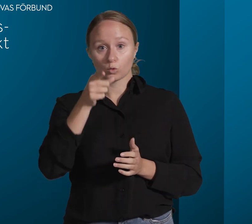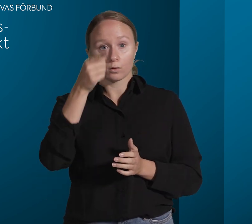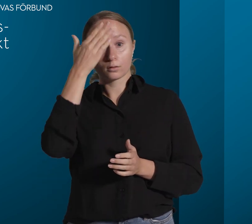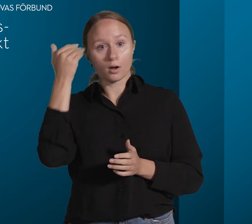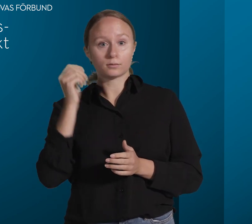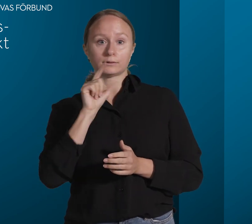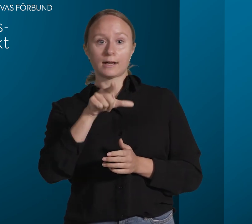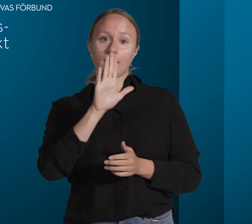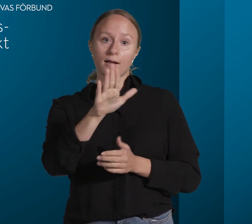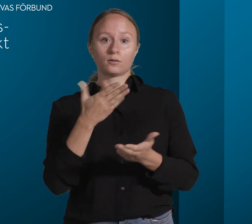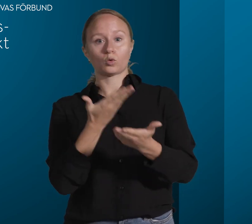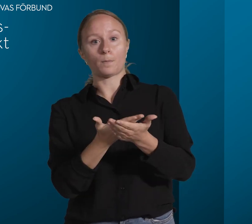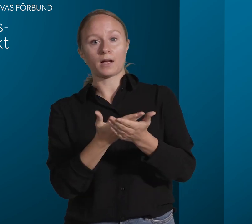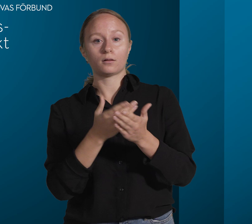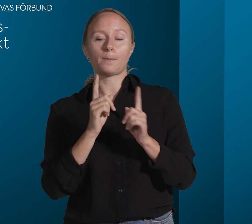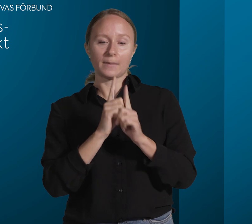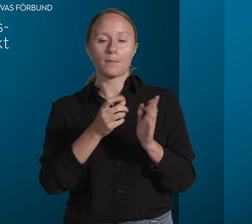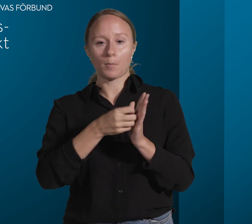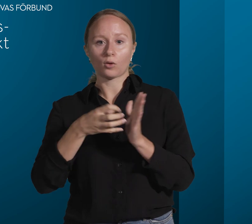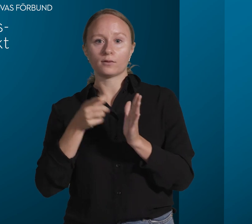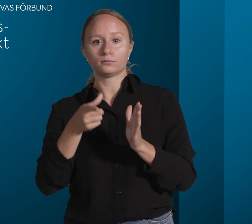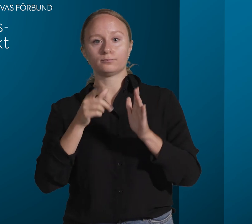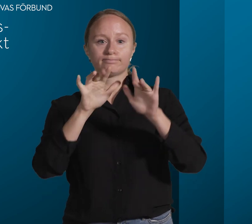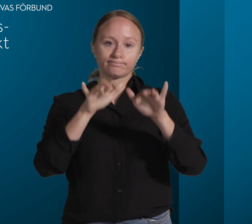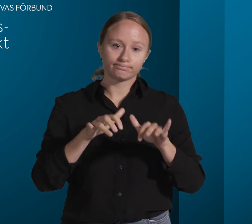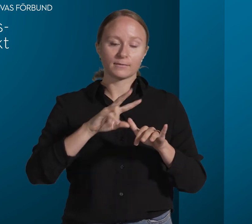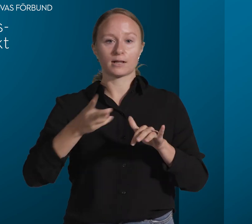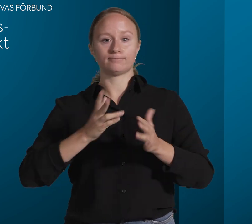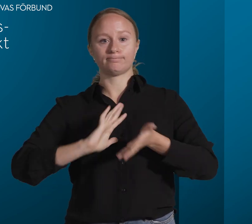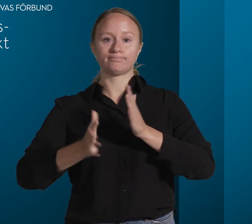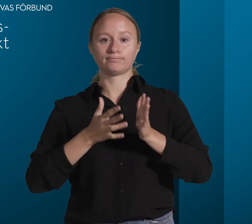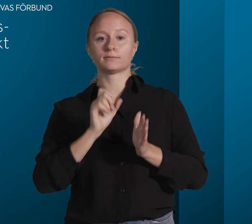Skicka din nominering med motivering i skriftlig eller tecknad form -